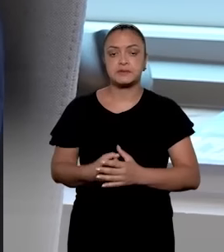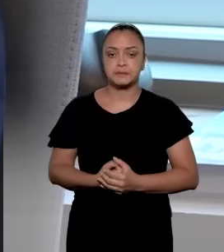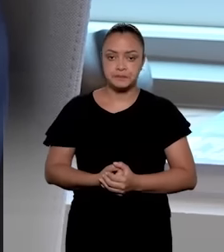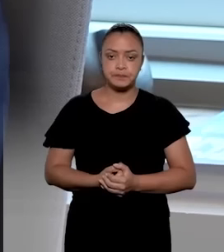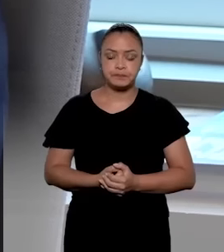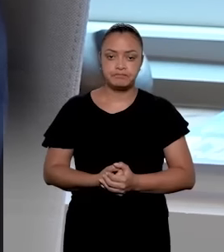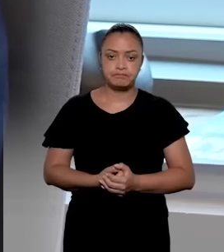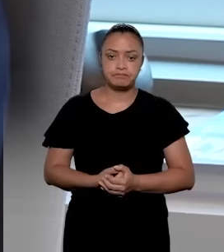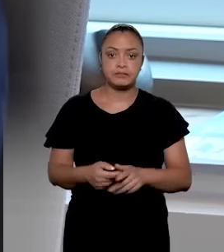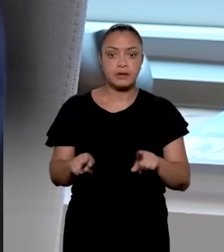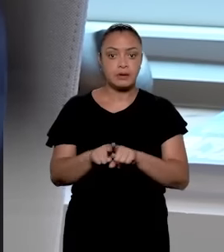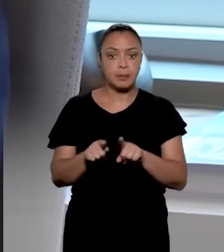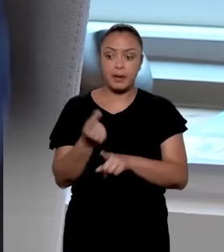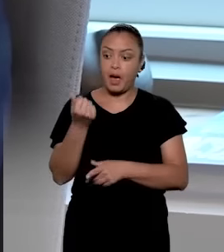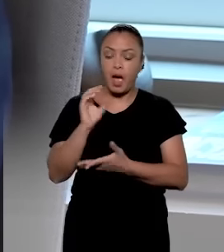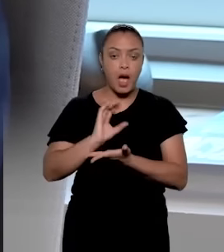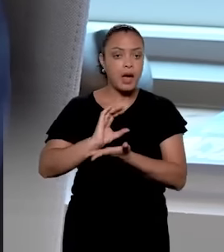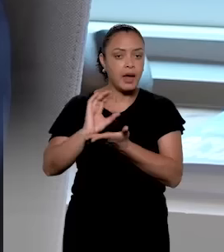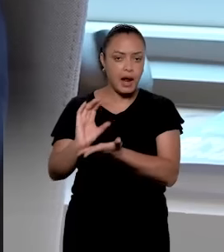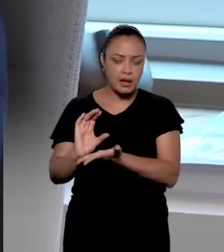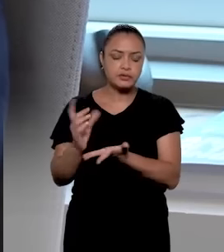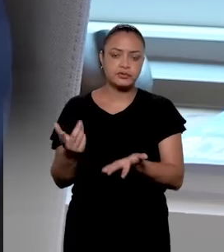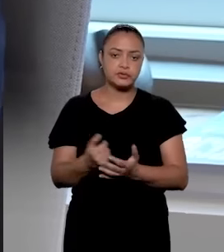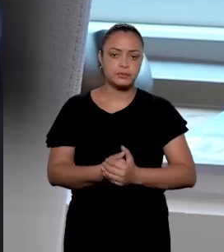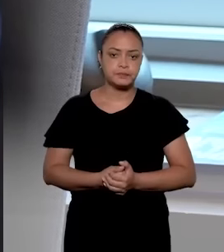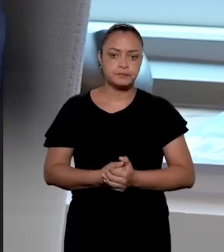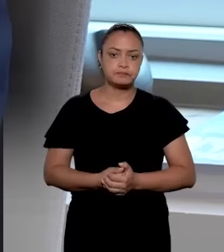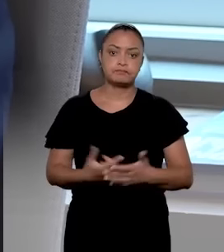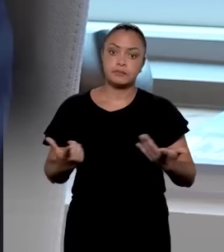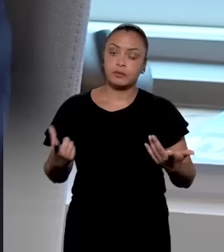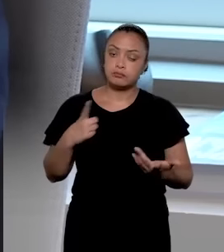Política pública. Crédito cresceu muito? Política pública. Então, houve políticas